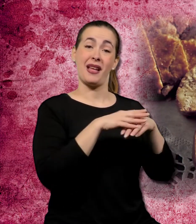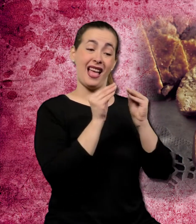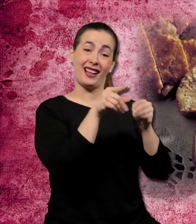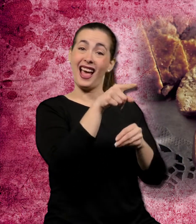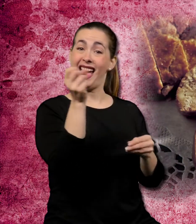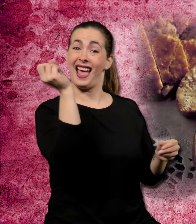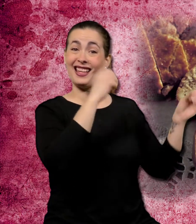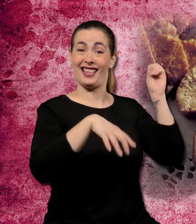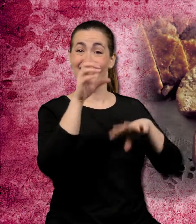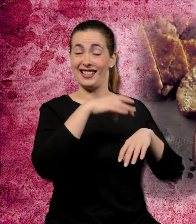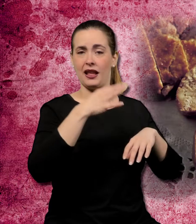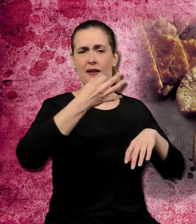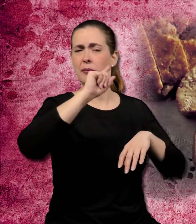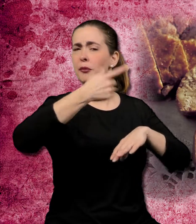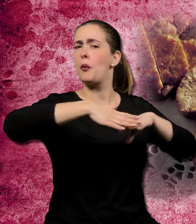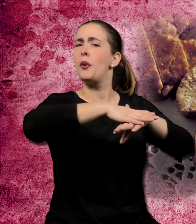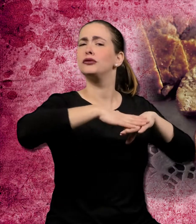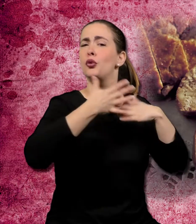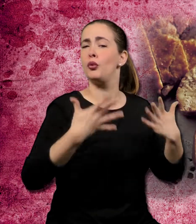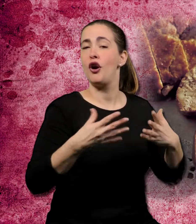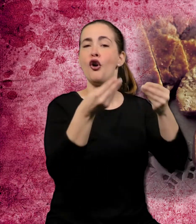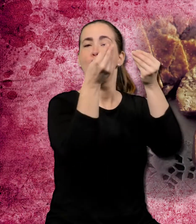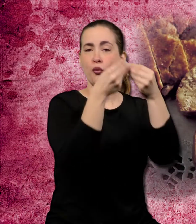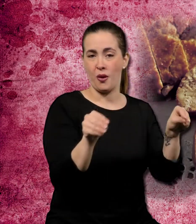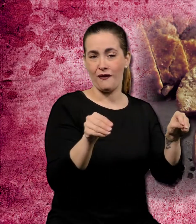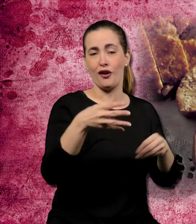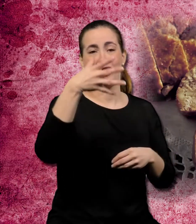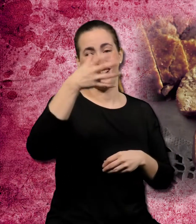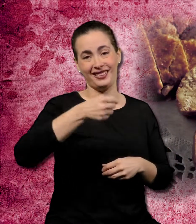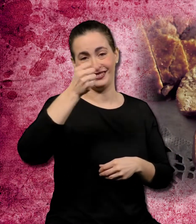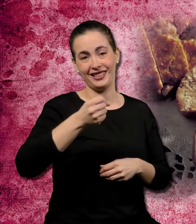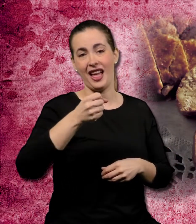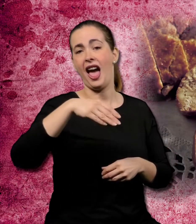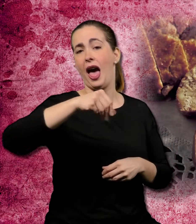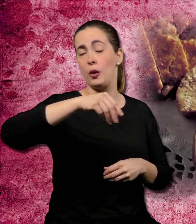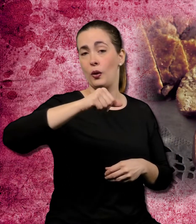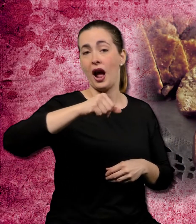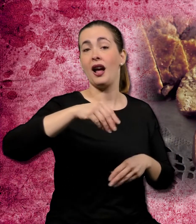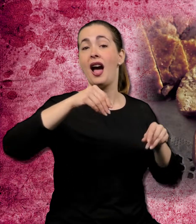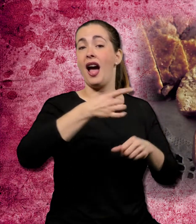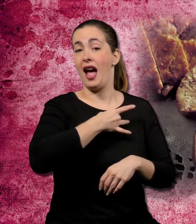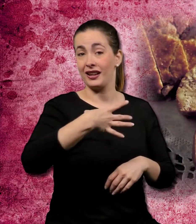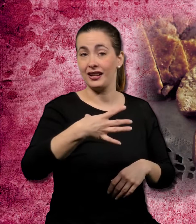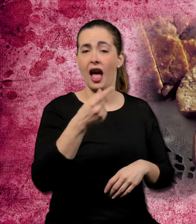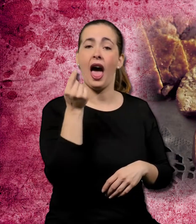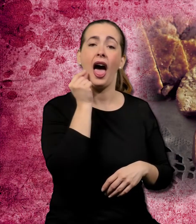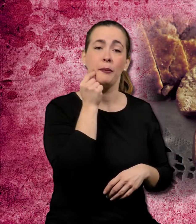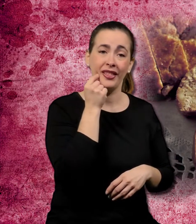Els carquinyolis s'elaboren bàsicament amb ous, llet, sucre, farina i ametlles,